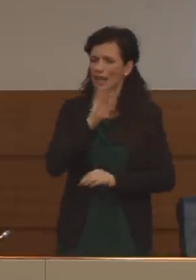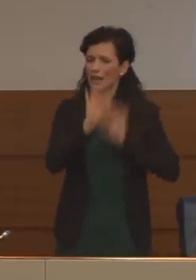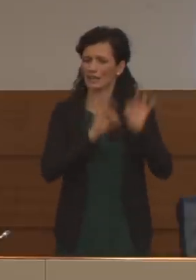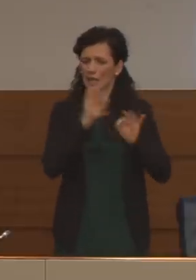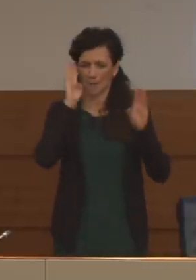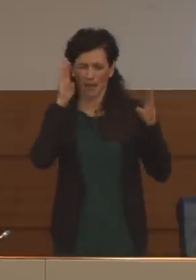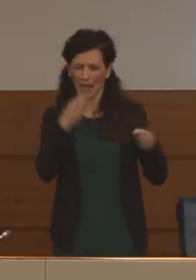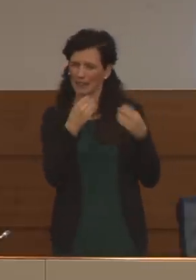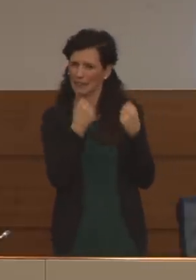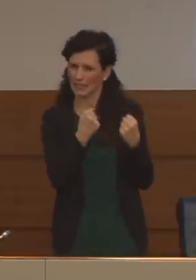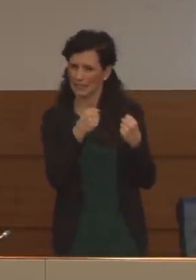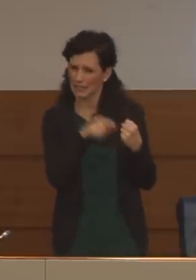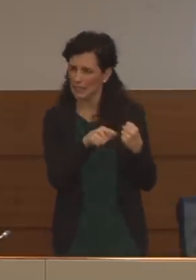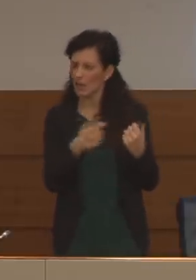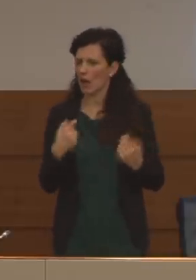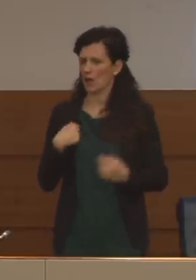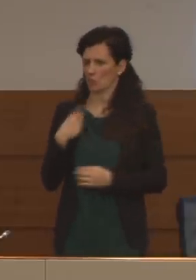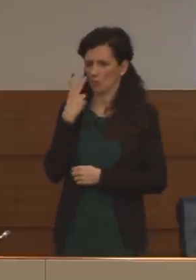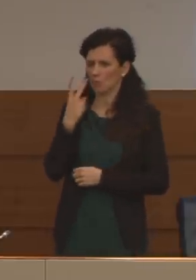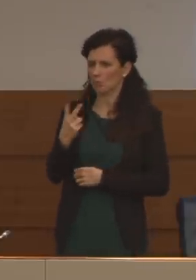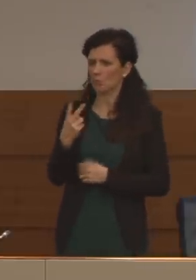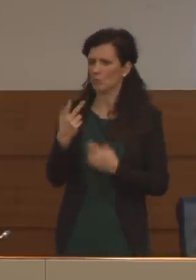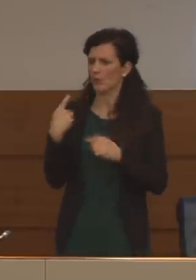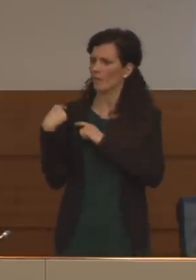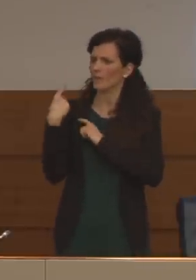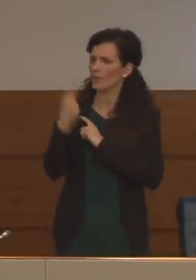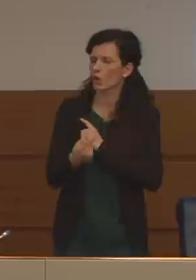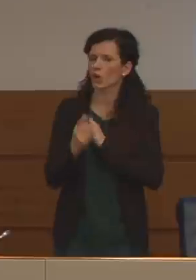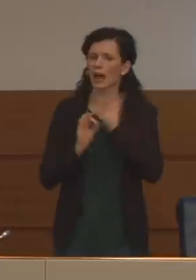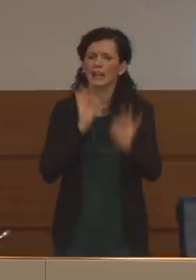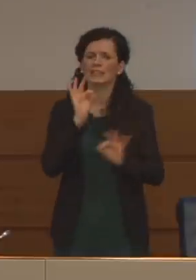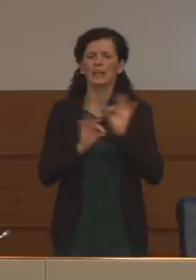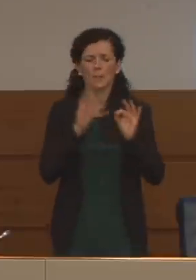questo. Io vedo che rispetto agli ultimi giorni le terapie intensive in Lombardia